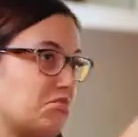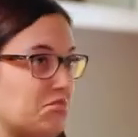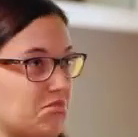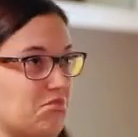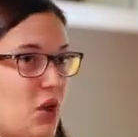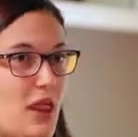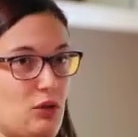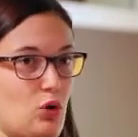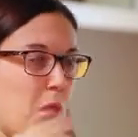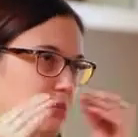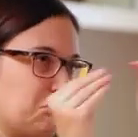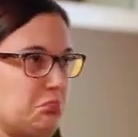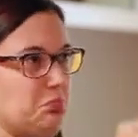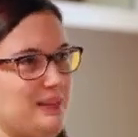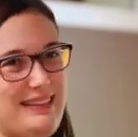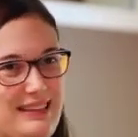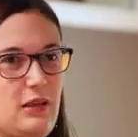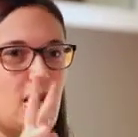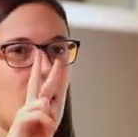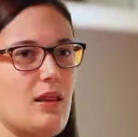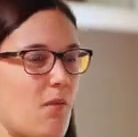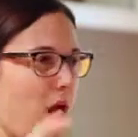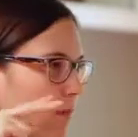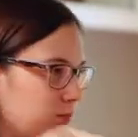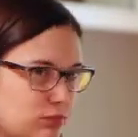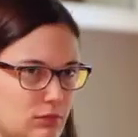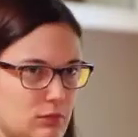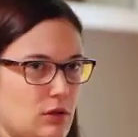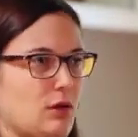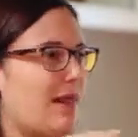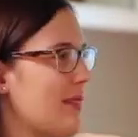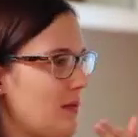el tema de la opacidad, que no hubiera transparencia, que